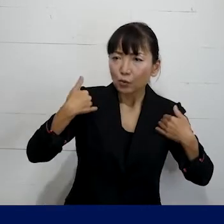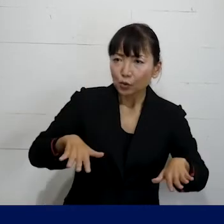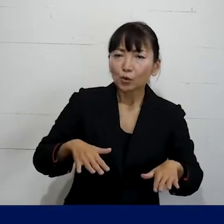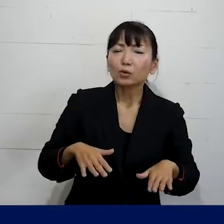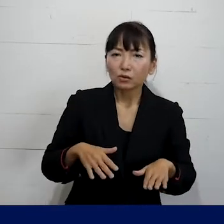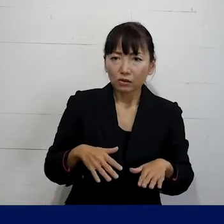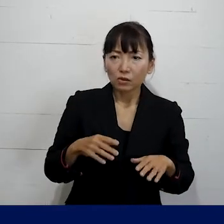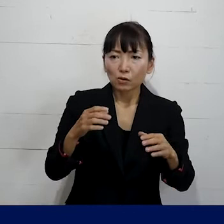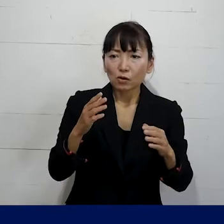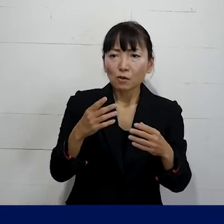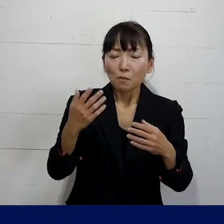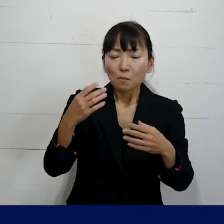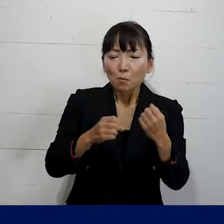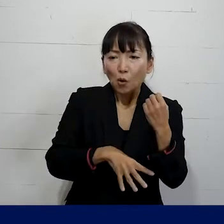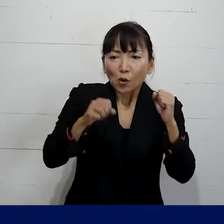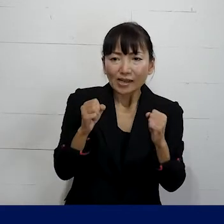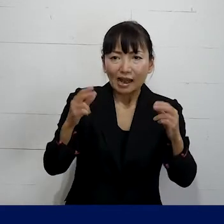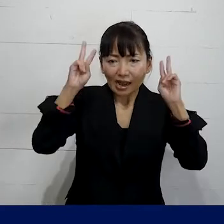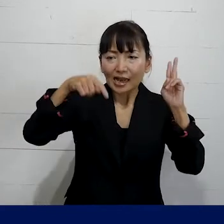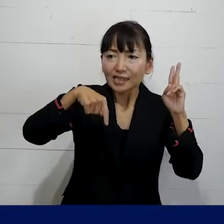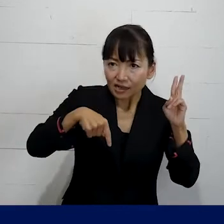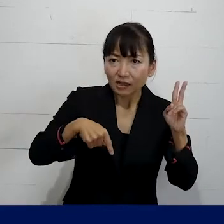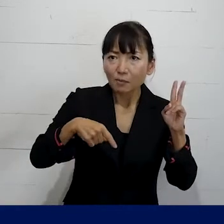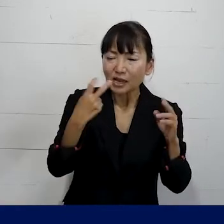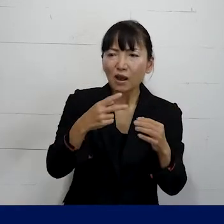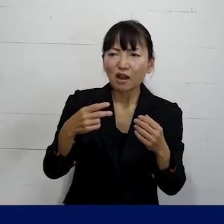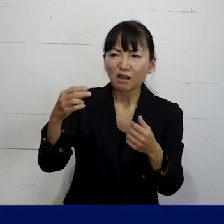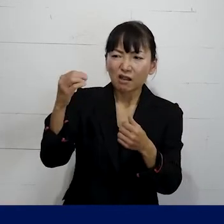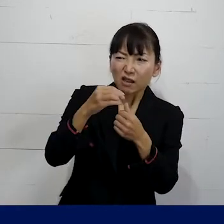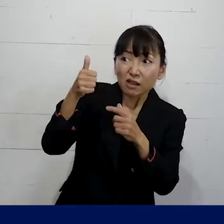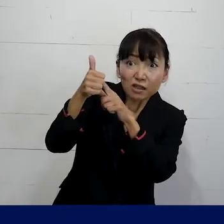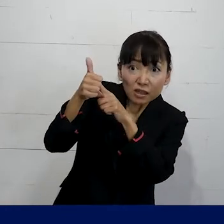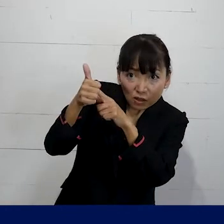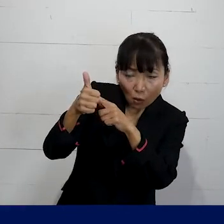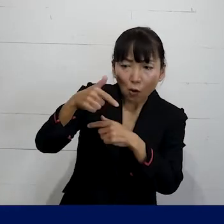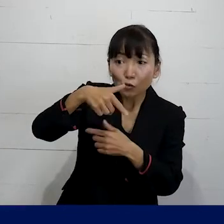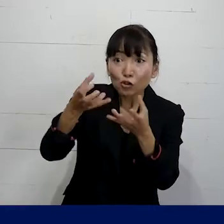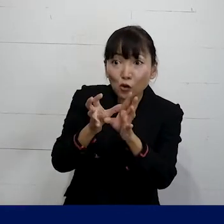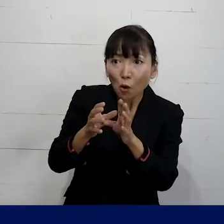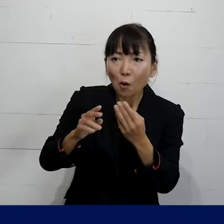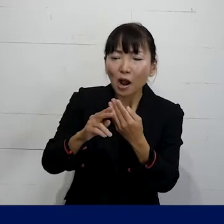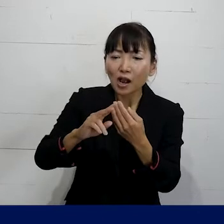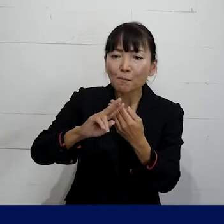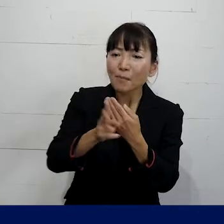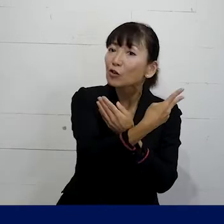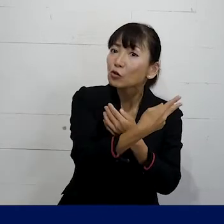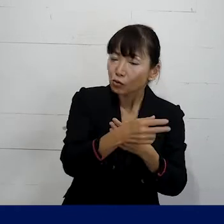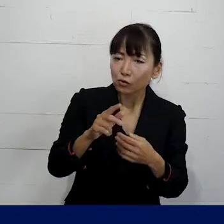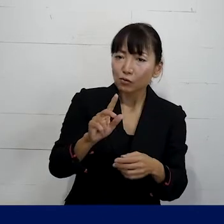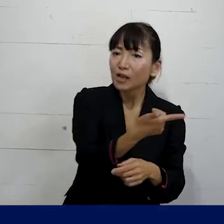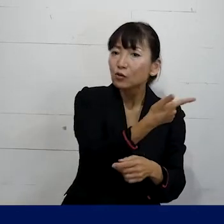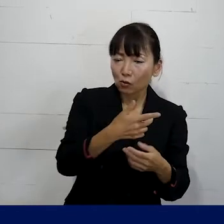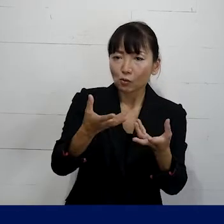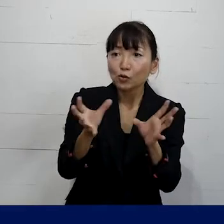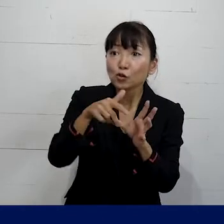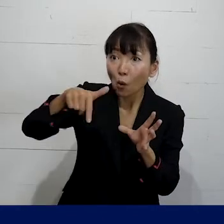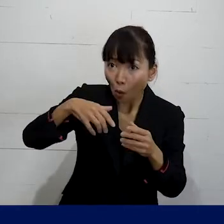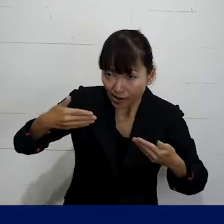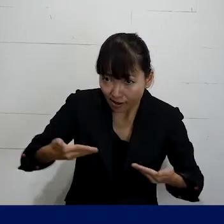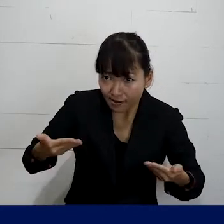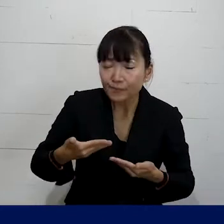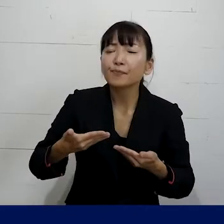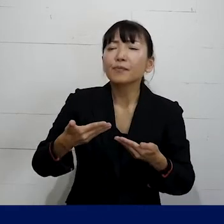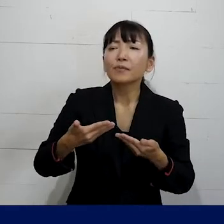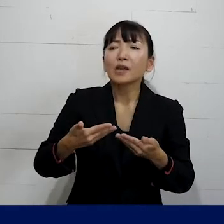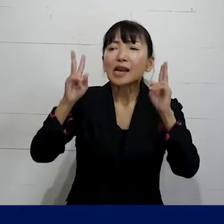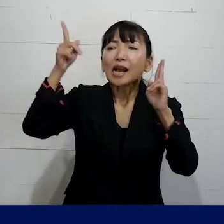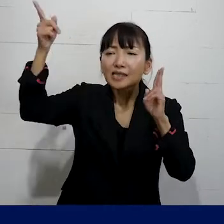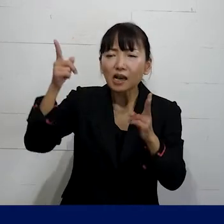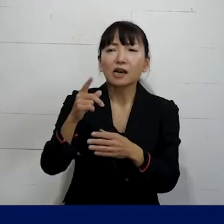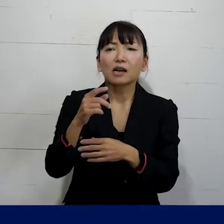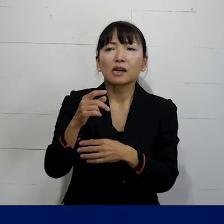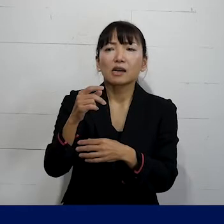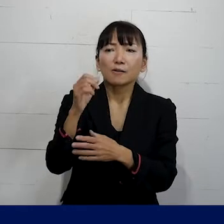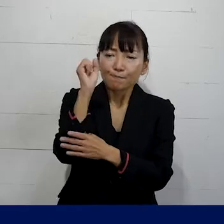そして元々の加害者がいた部署とは別の部署で 働くことを会社側に認めさせて